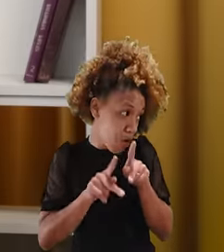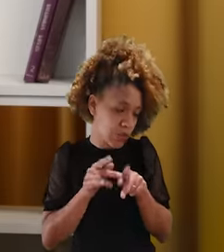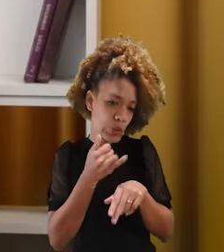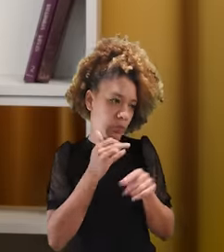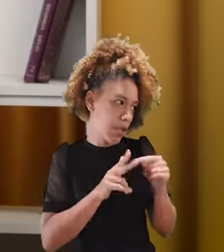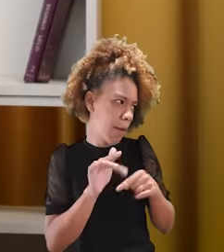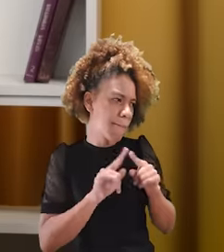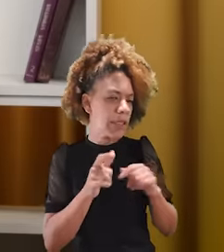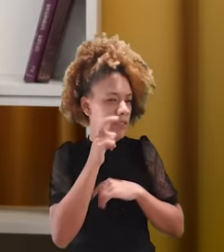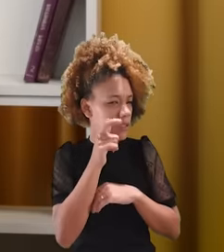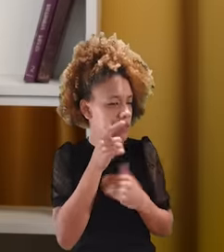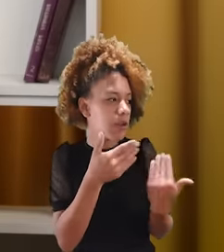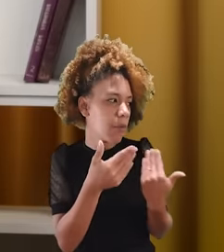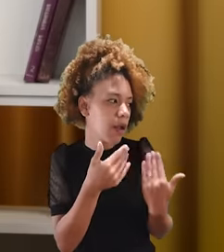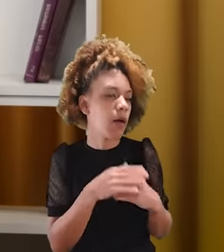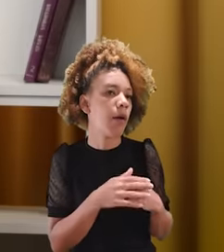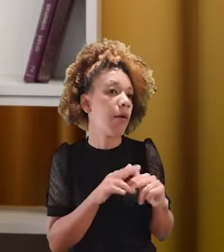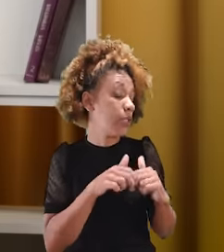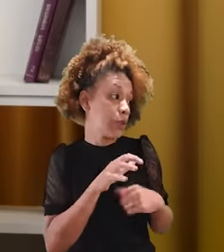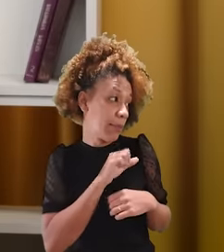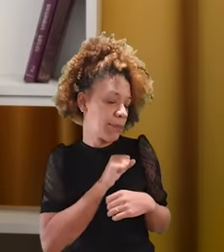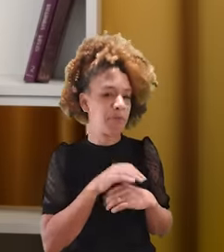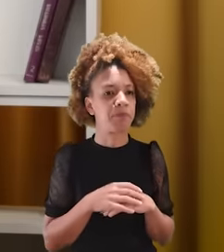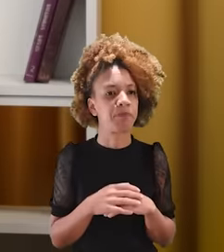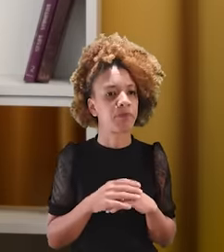interromper porque acho muito interessante esse papo a gente foi por outro caminho eu adorei Eu